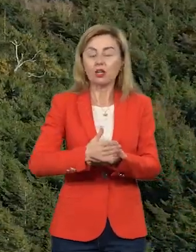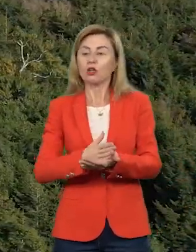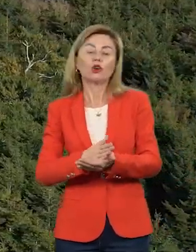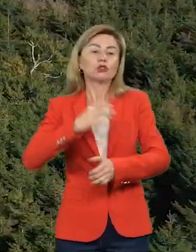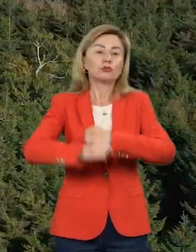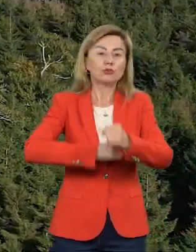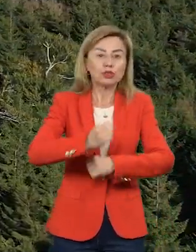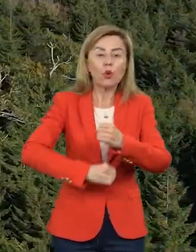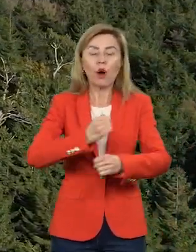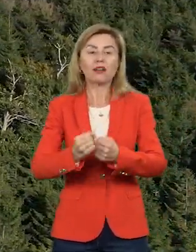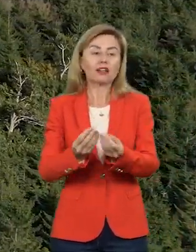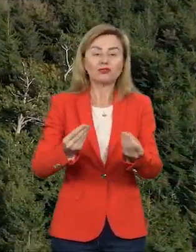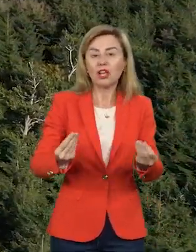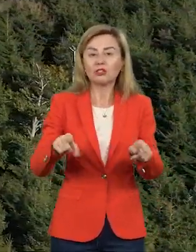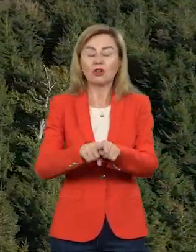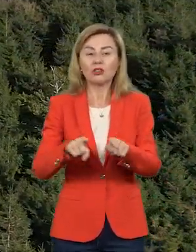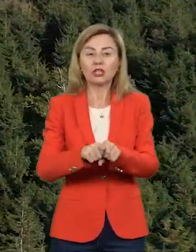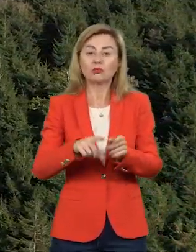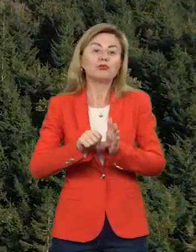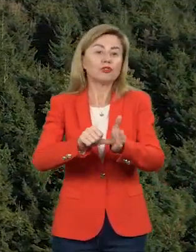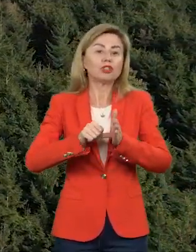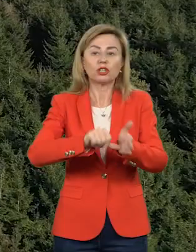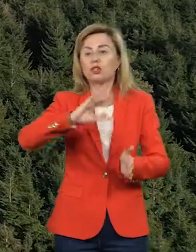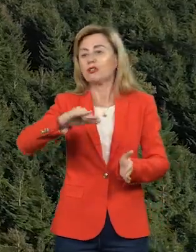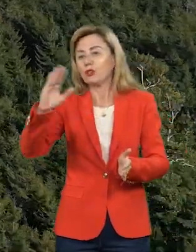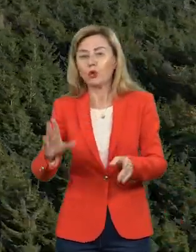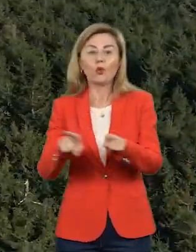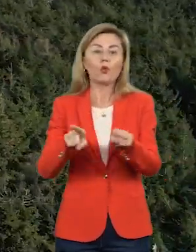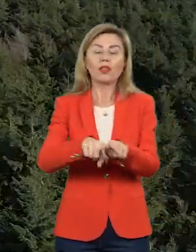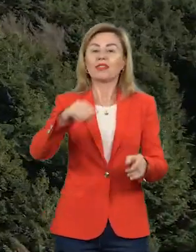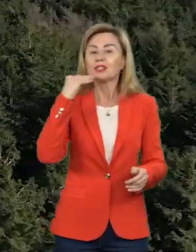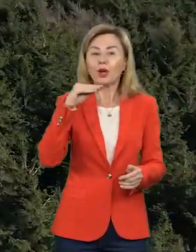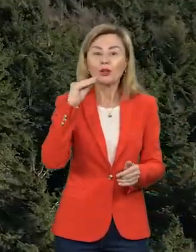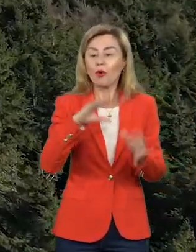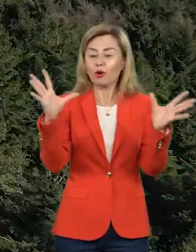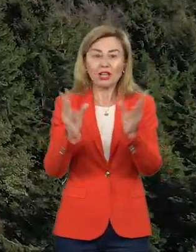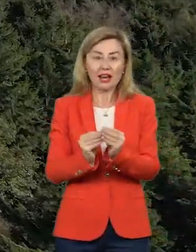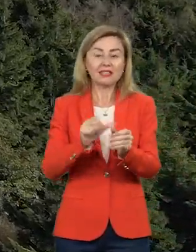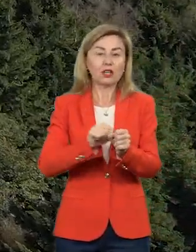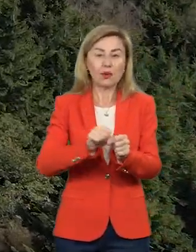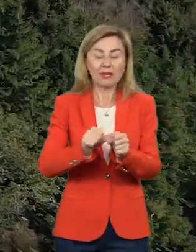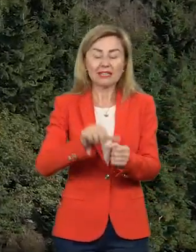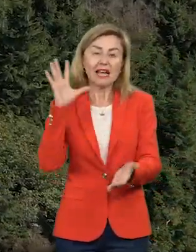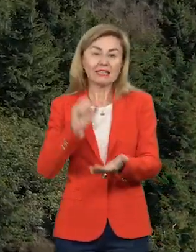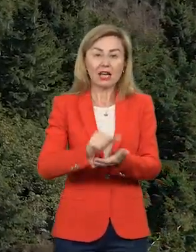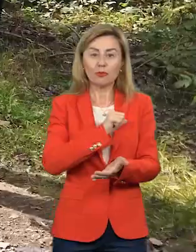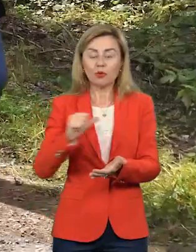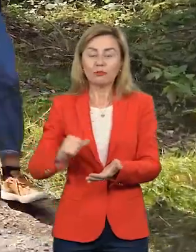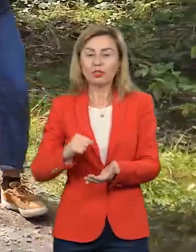Organizujemy i wycieczki w góry, i jeździmy nad morze. Generalnie zajmujemy się taką drobną turystyką